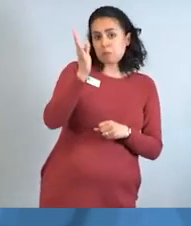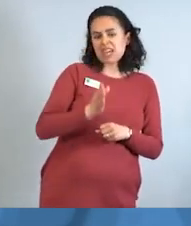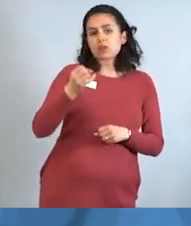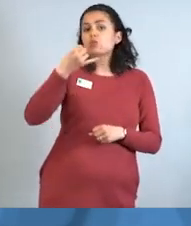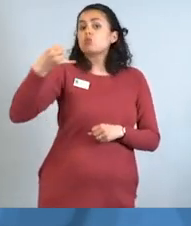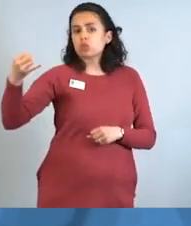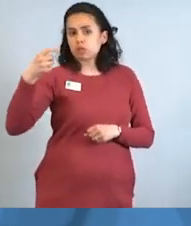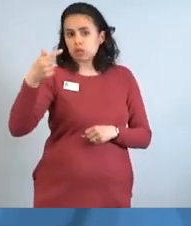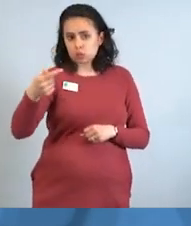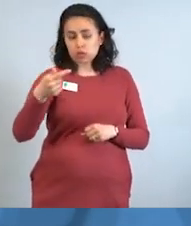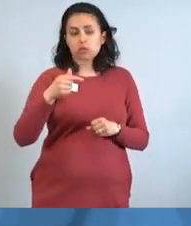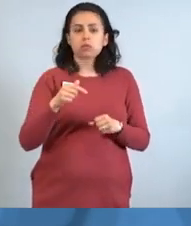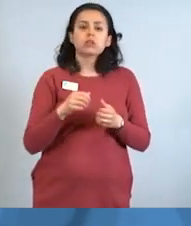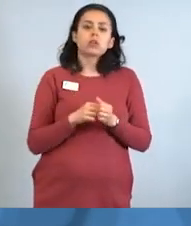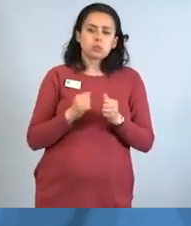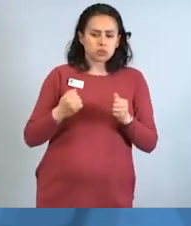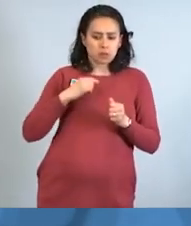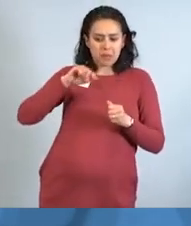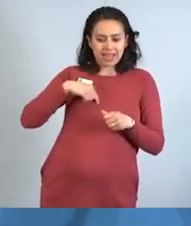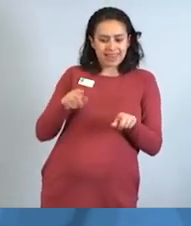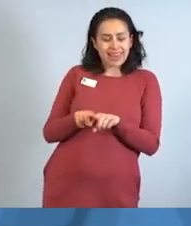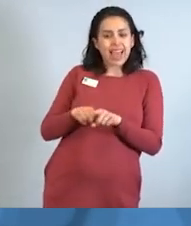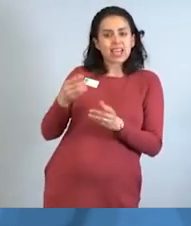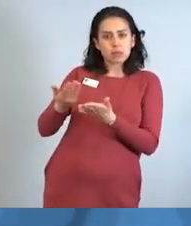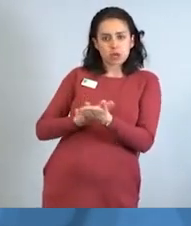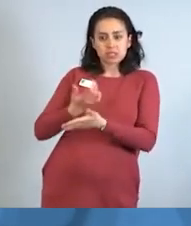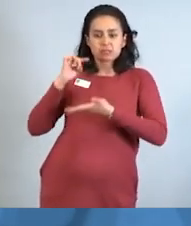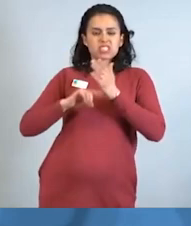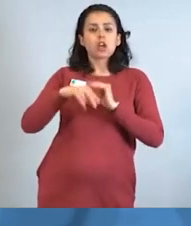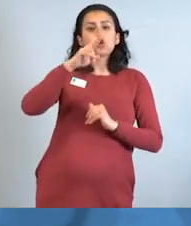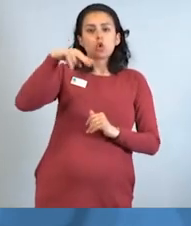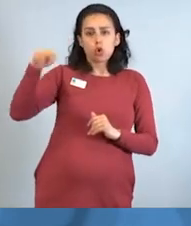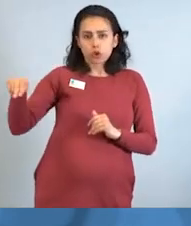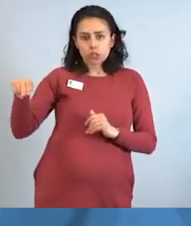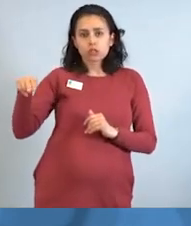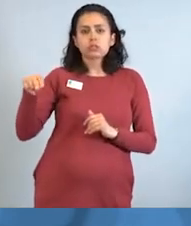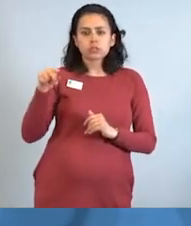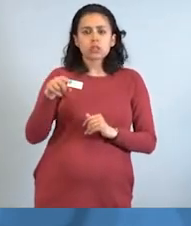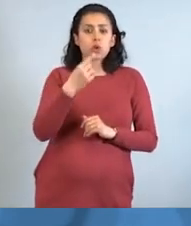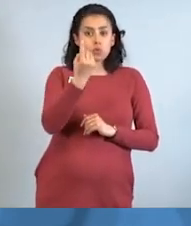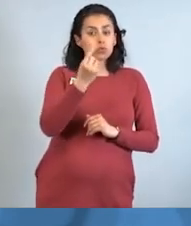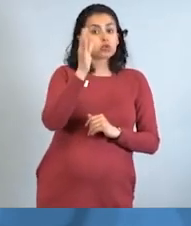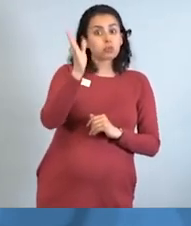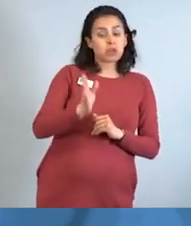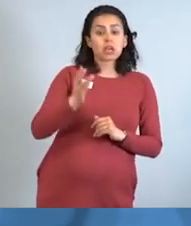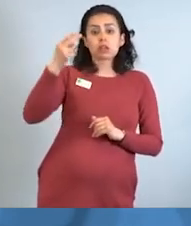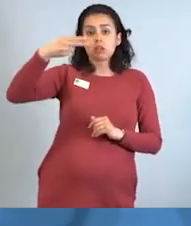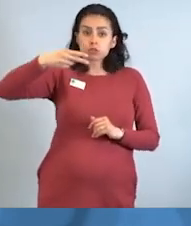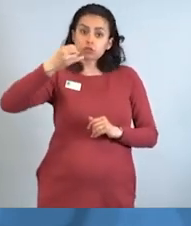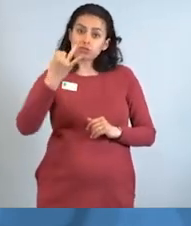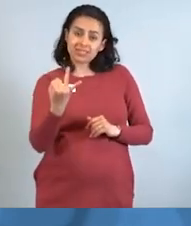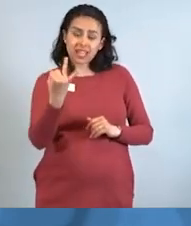Sitten on maita tässä lähellä, kuten Norja, joissa se on jopa 1/27000 annosta.